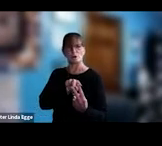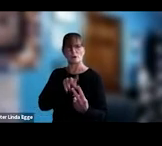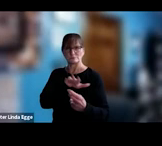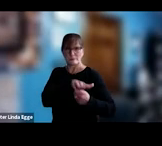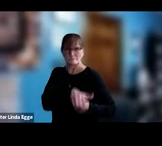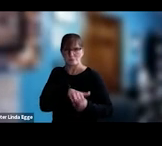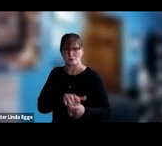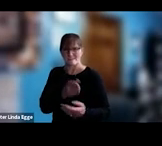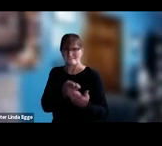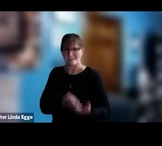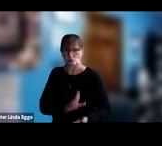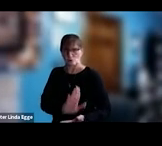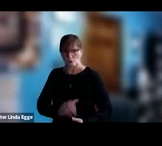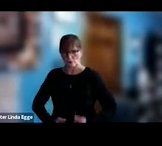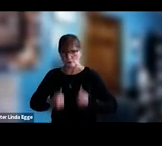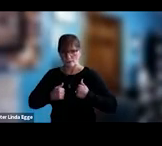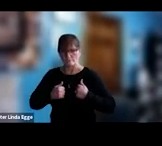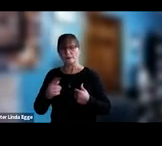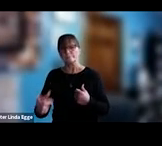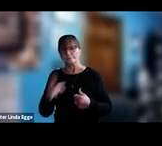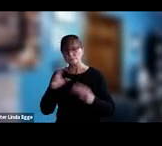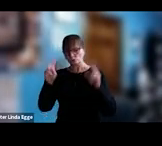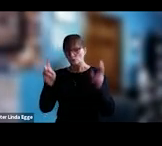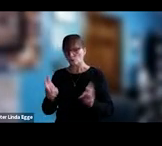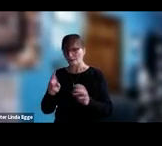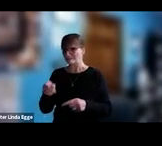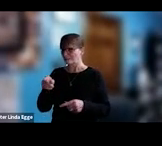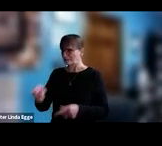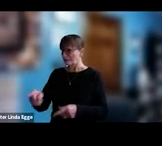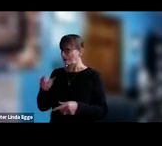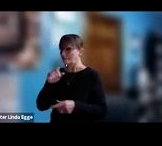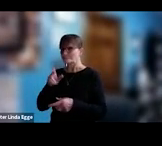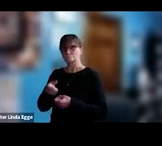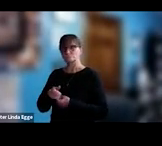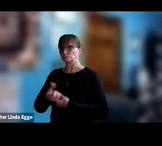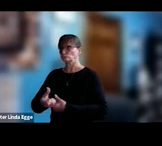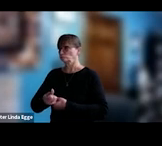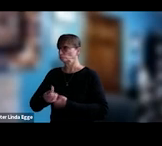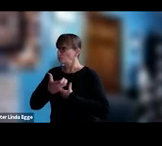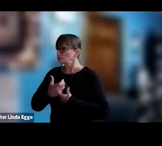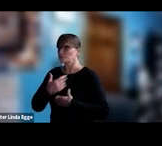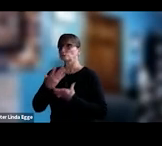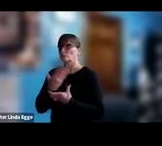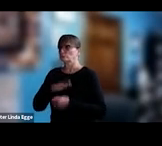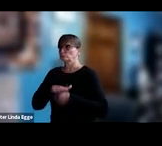en su consumo. Y ella afirmó lo siguiente: "Él me causa mucho estrés y tengo mucho dolor por el estrés que él me causa"